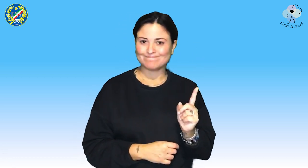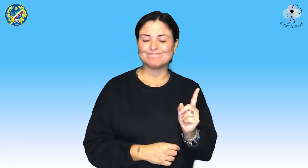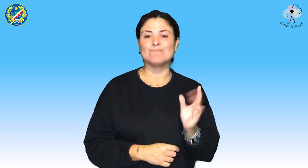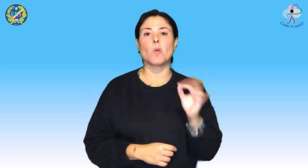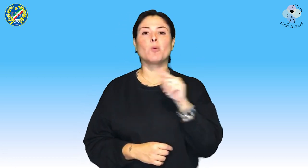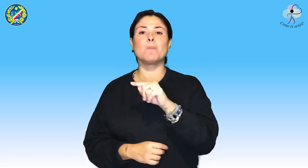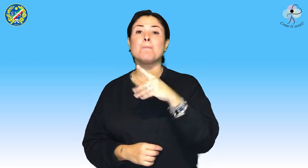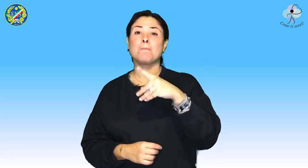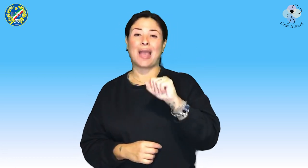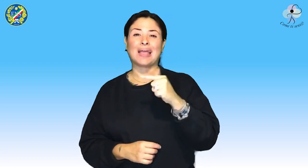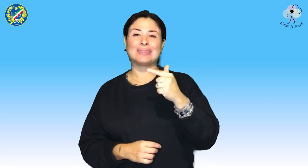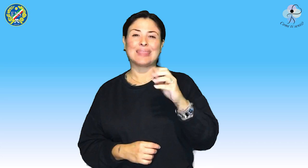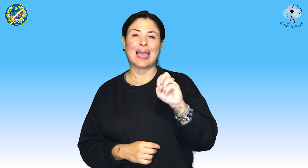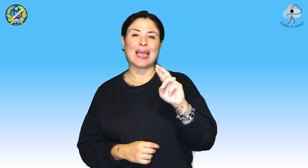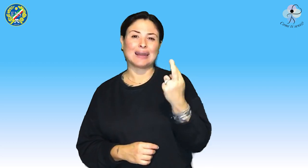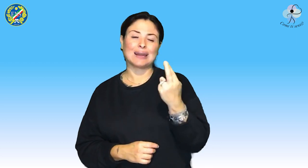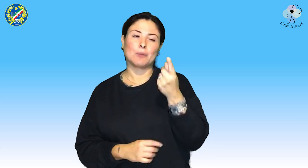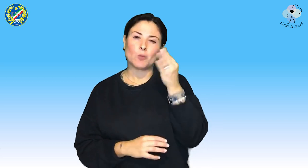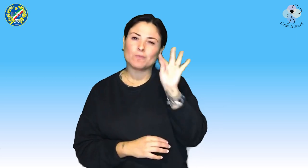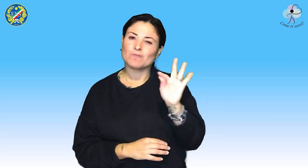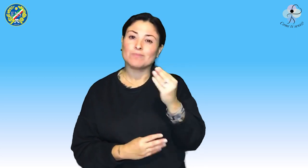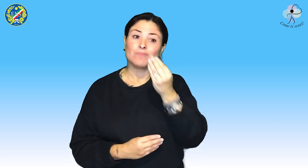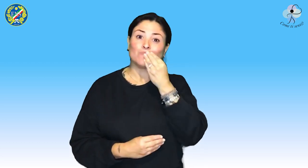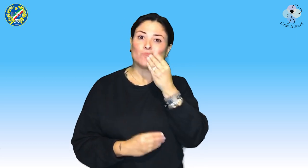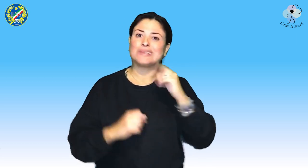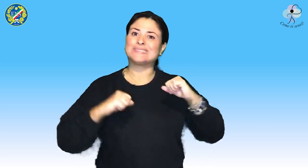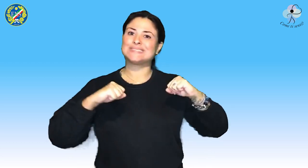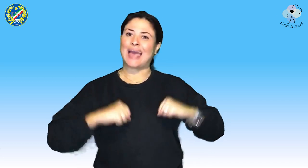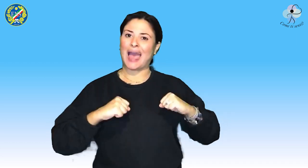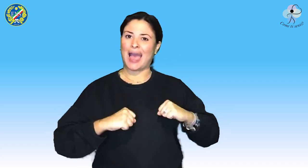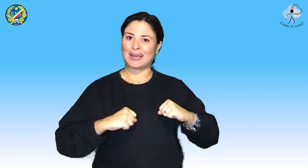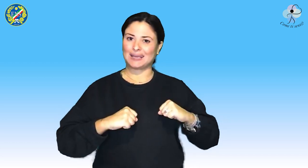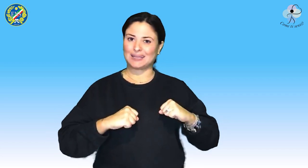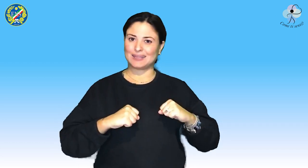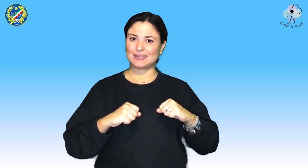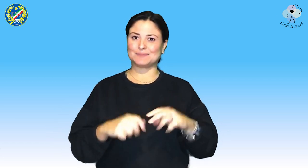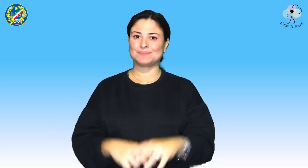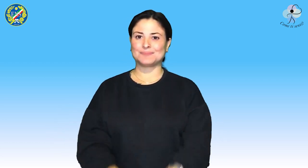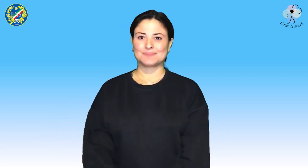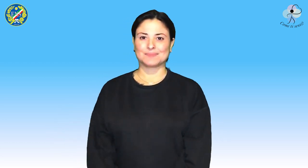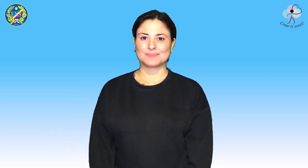che è invece un “pattern” dimostrato, essere il più sano.